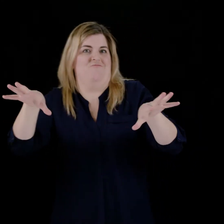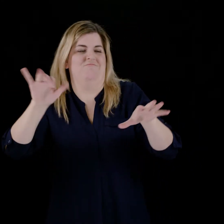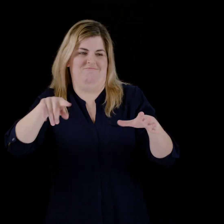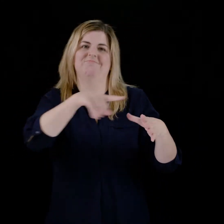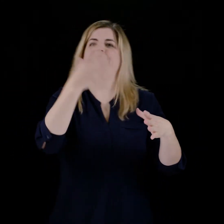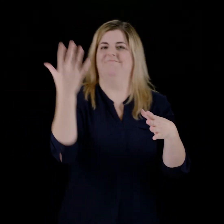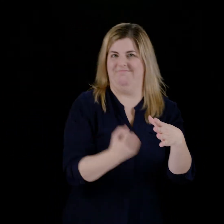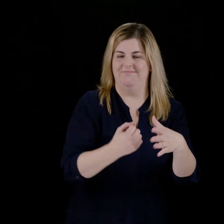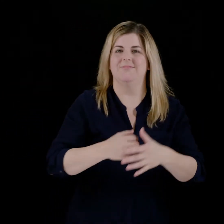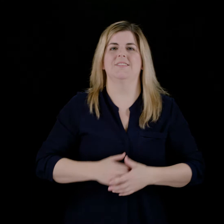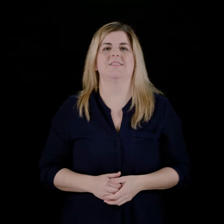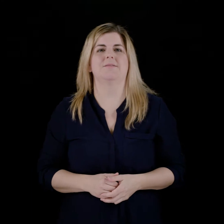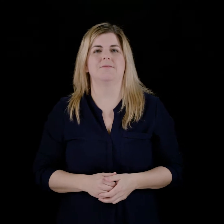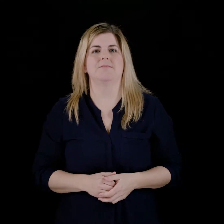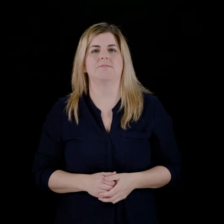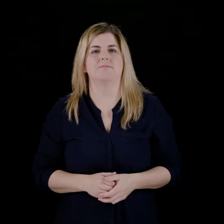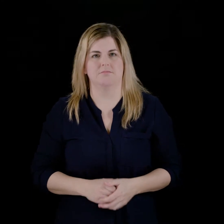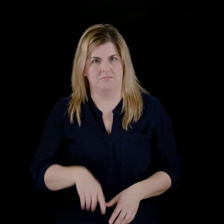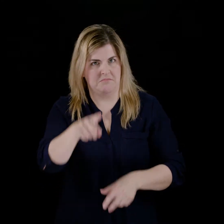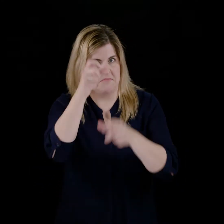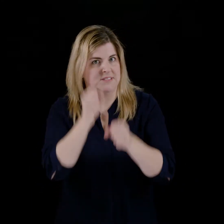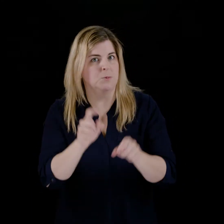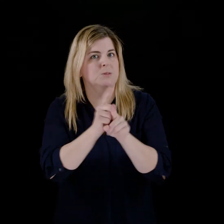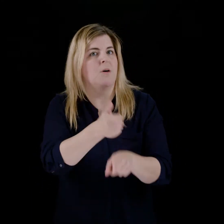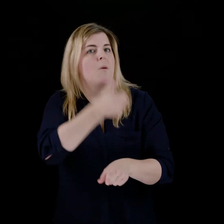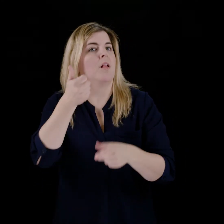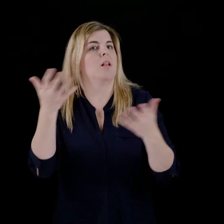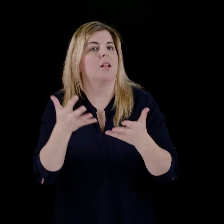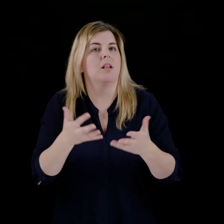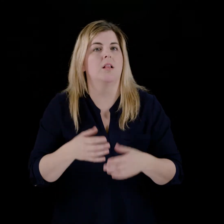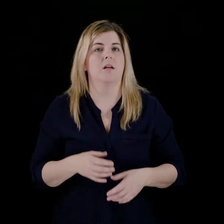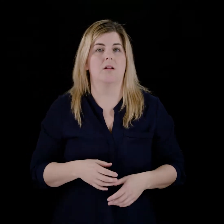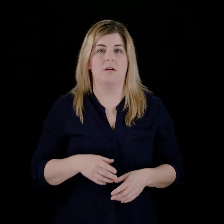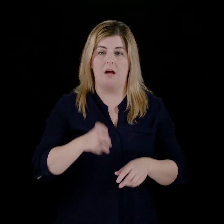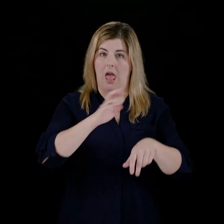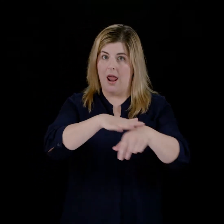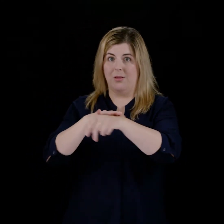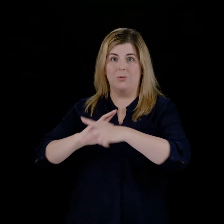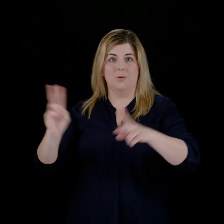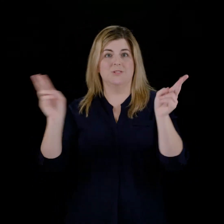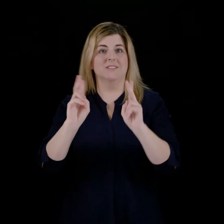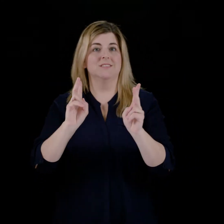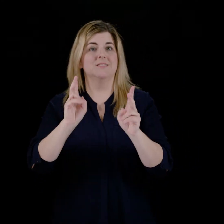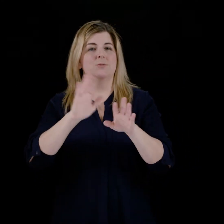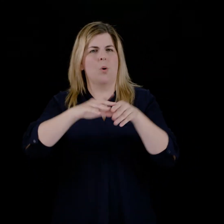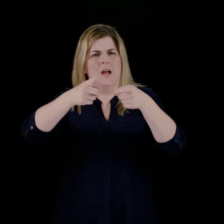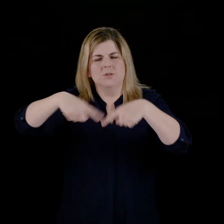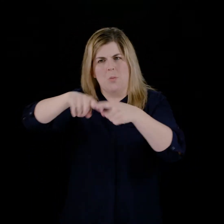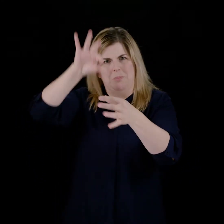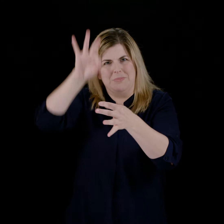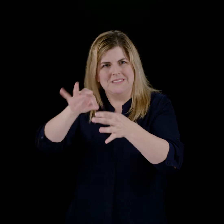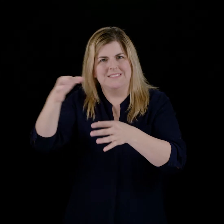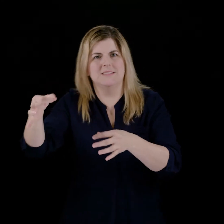Vous pouvez néanmoins être tenus informés des alertes d’urgence d’une région spécifique,